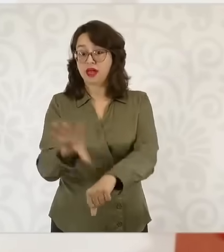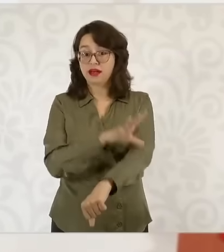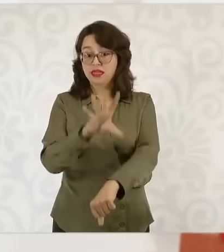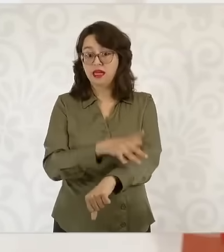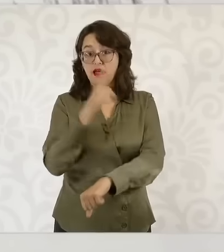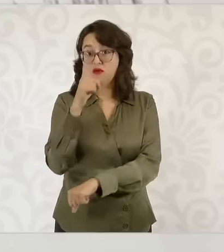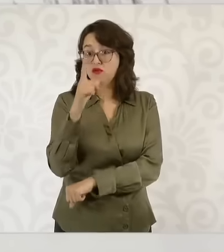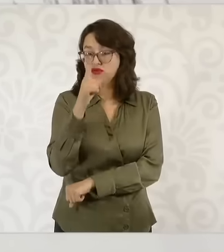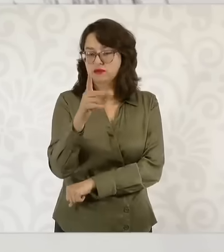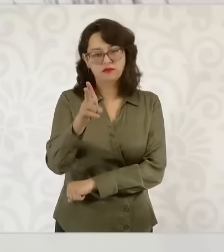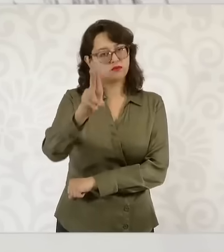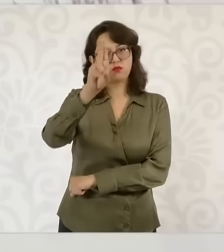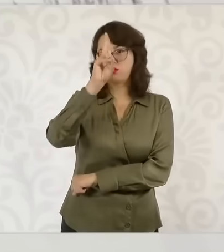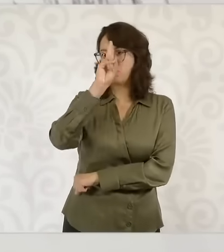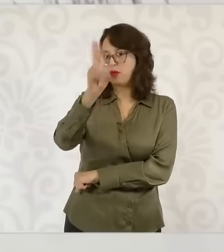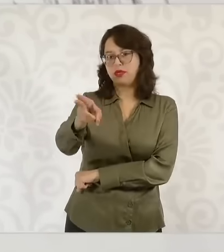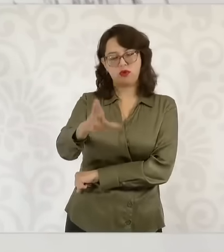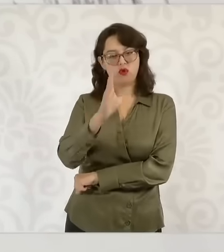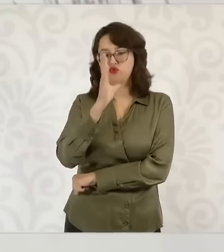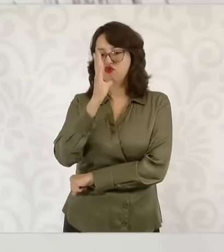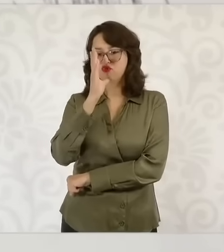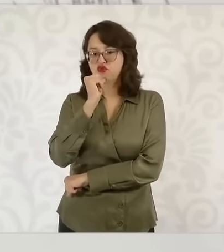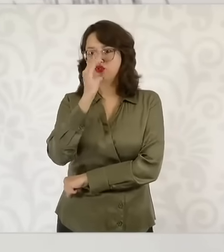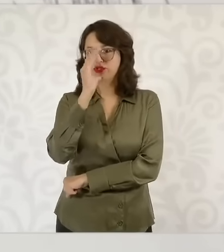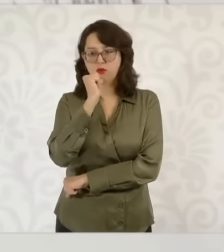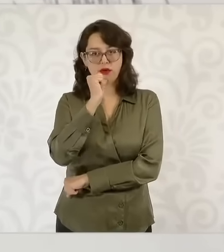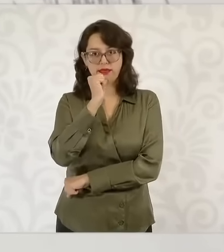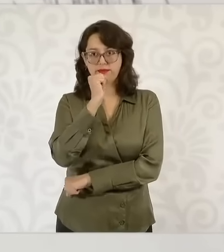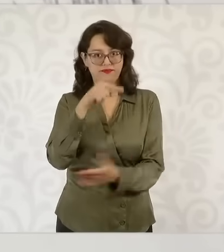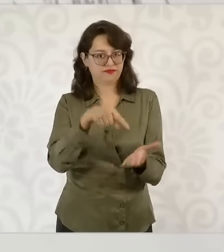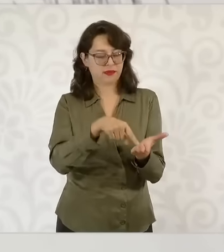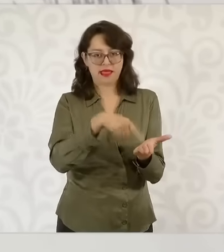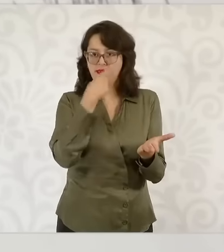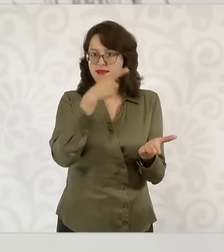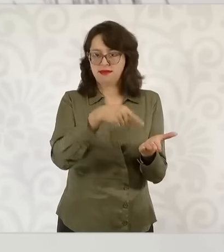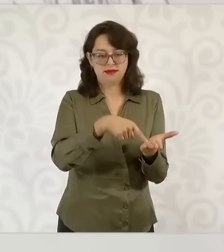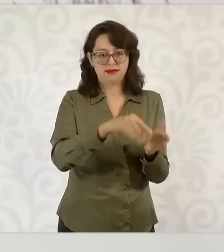Eso decía claramente la Constitución. Para darle la vuelta en la Ley de Servicio Público de Energía